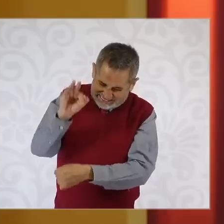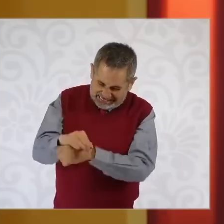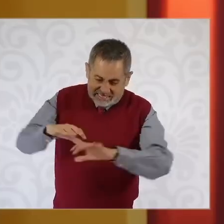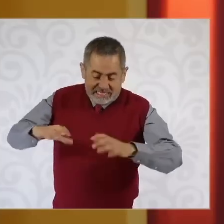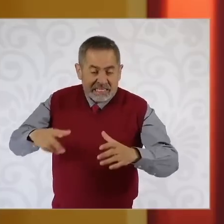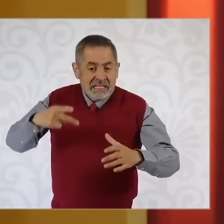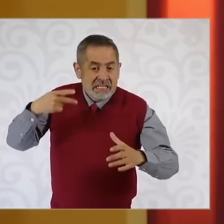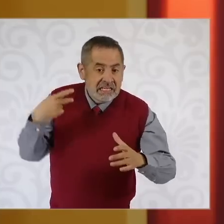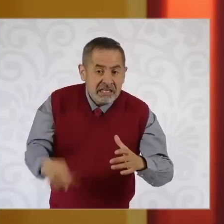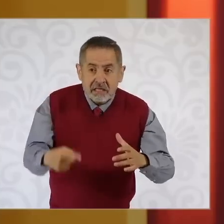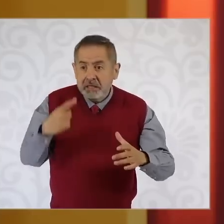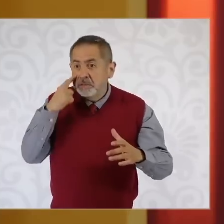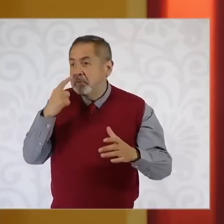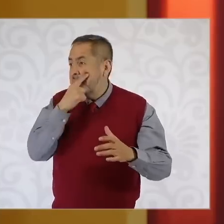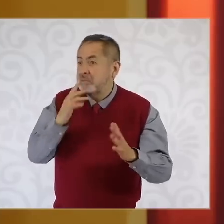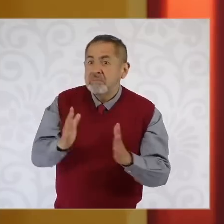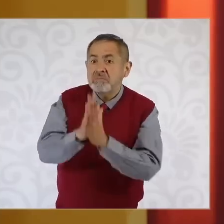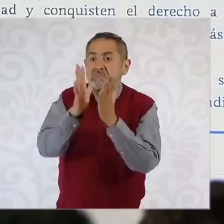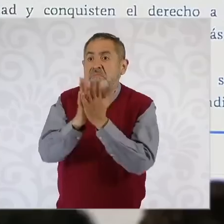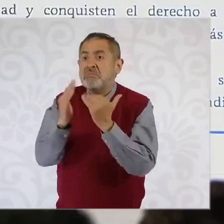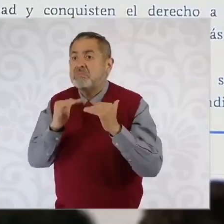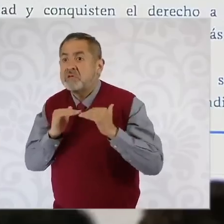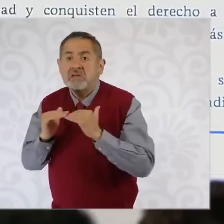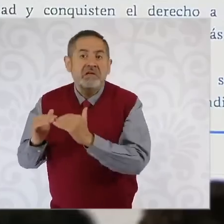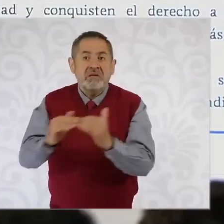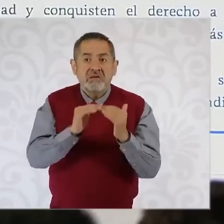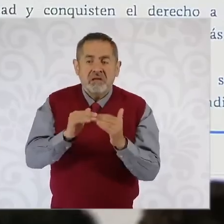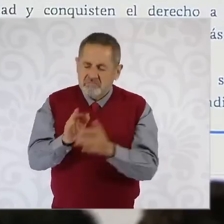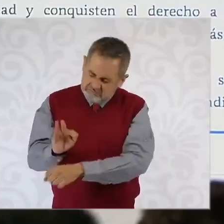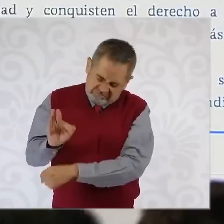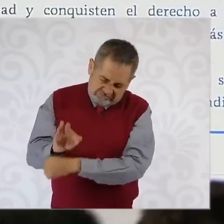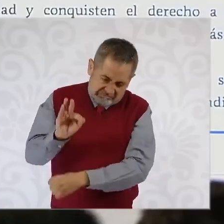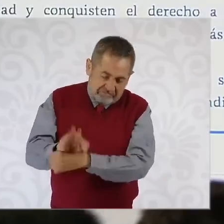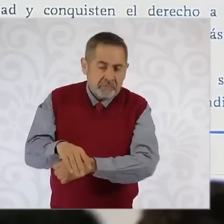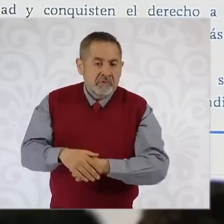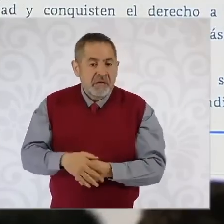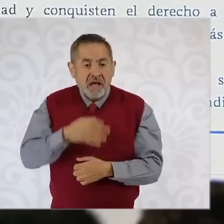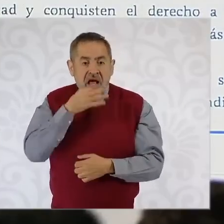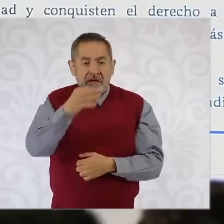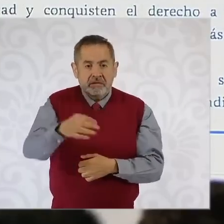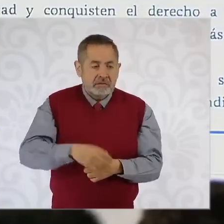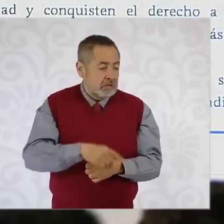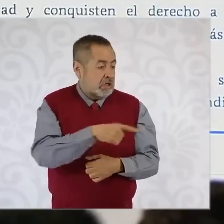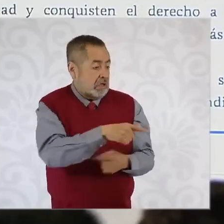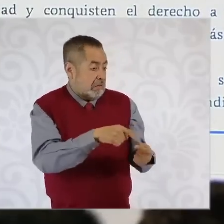Democracia para todos aquellos que hablan de autoritarismo la